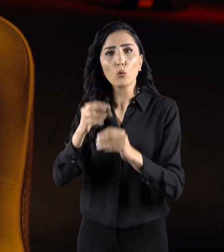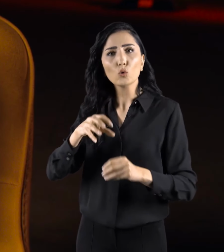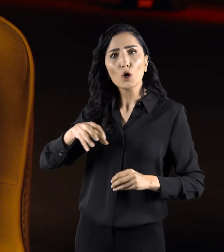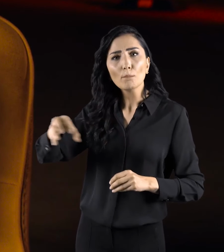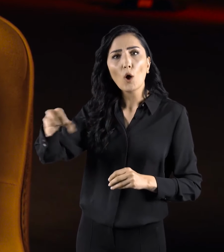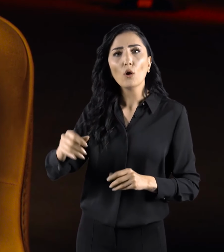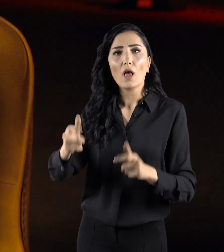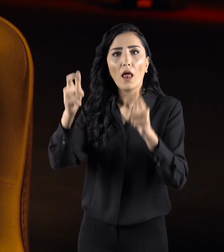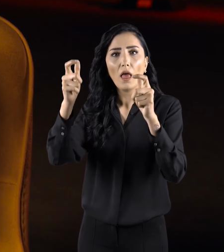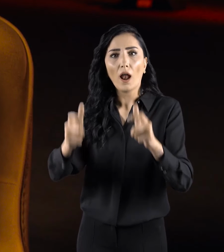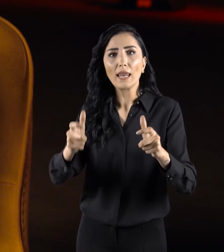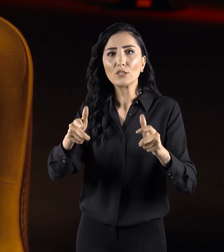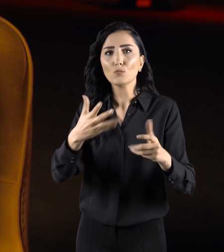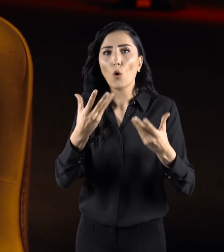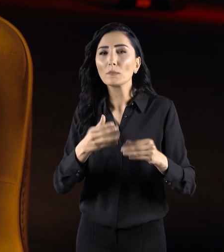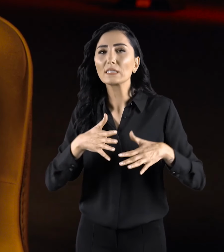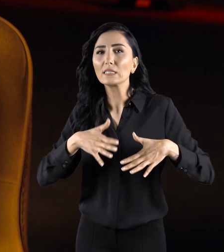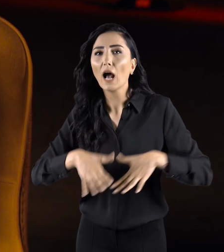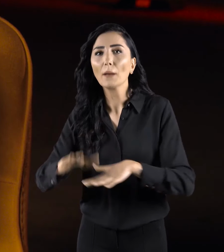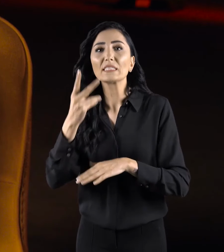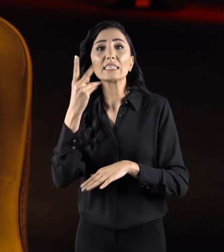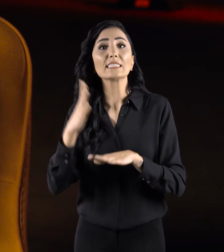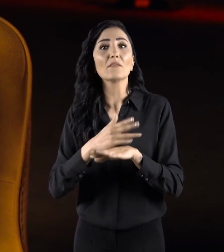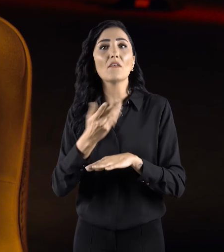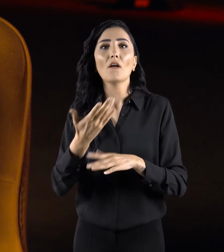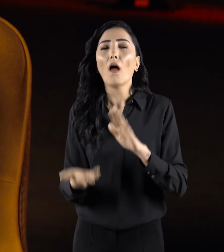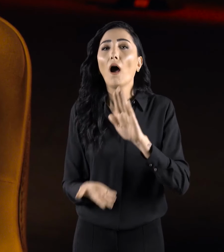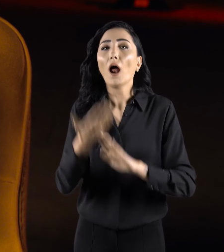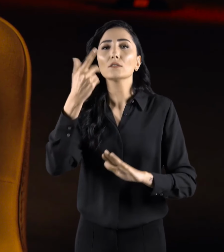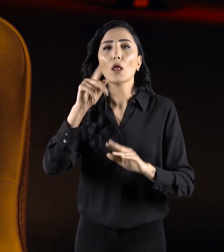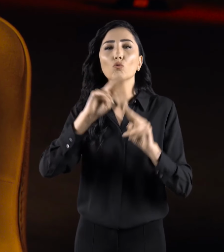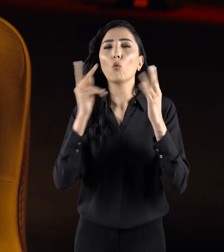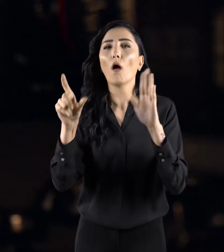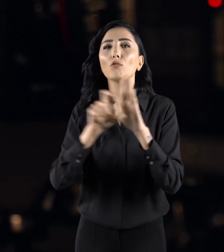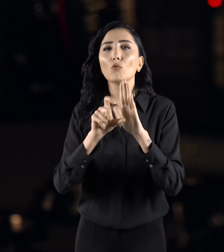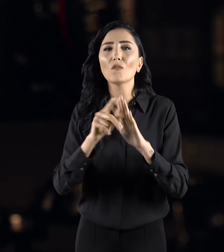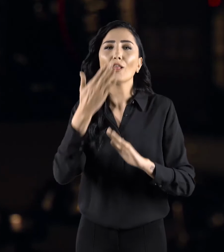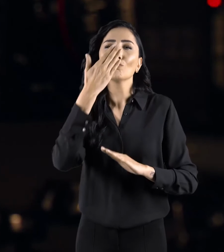yerleşimin kaymasının iki nedeni var. Artan dünya nüfus ve doğal ortamda yaşama